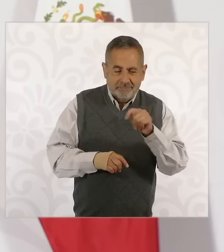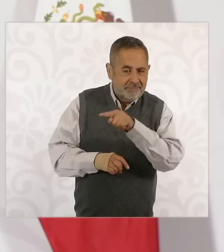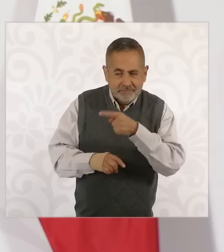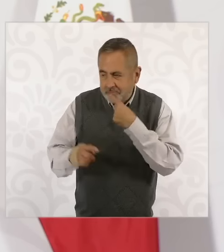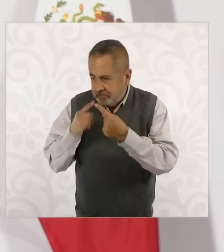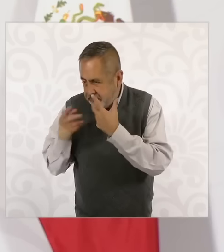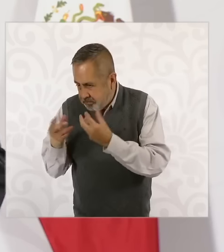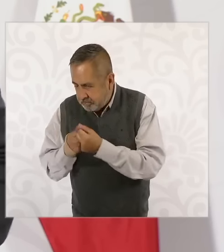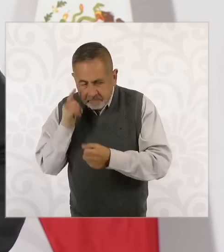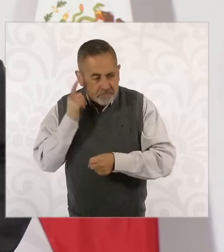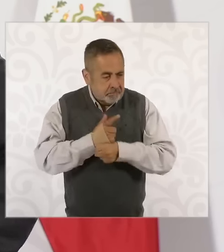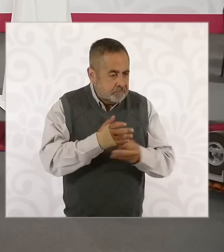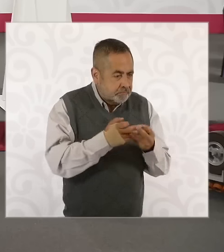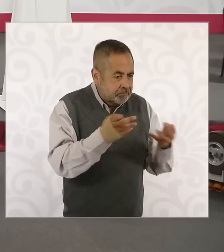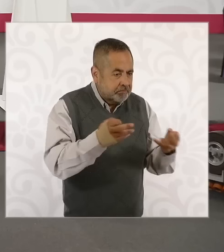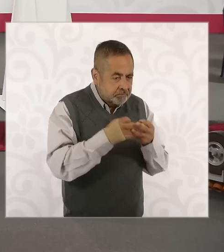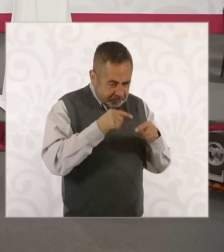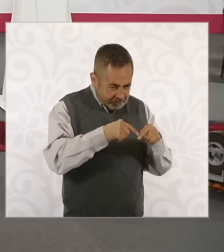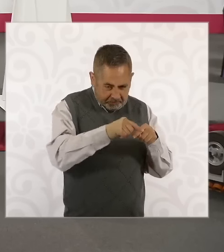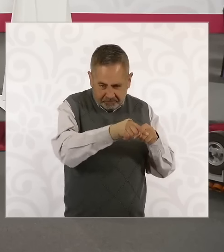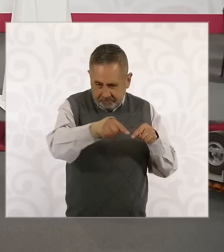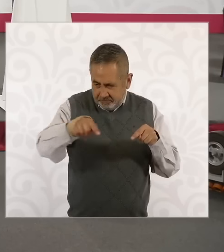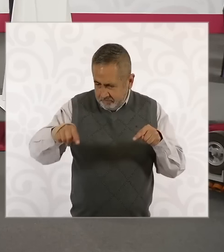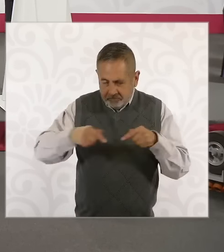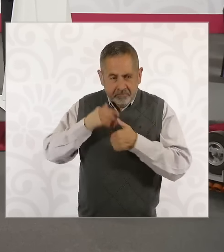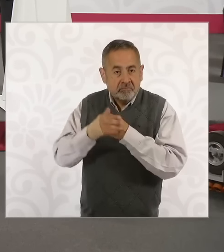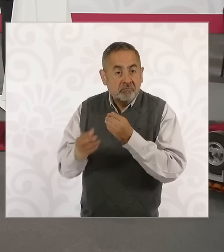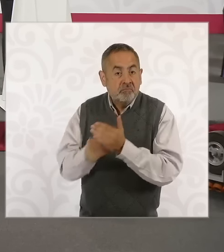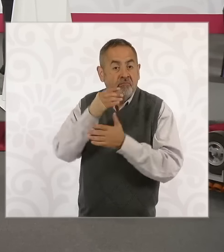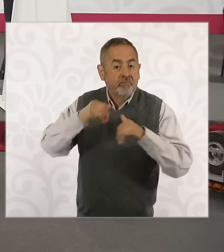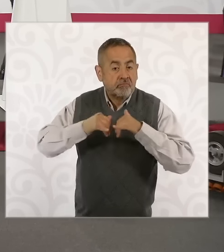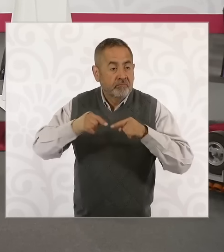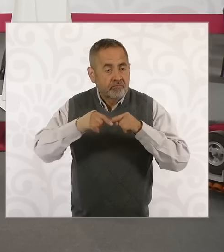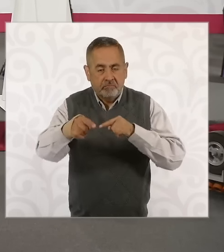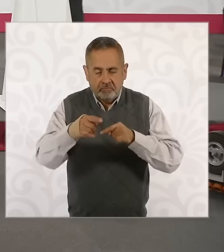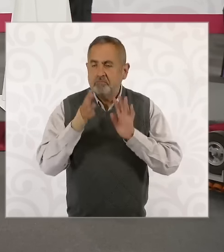de la propiedad de los nuevos trazos que empezarán el año que viene. Muchas gracias.